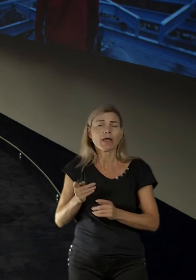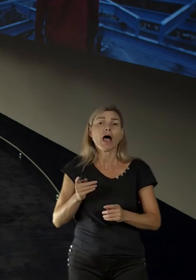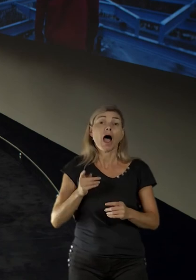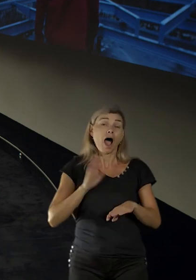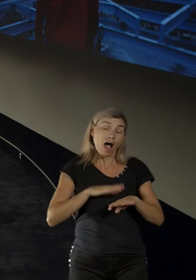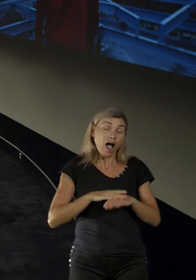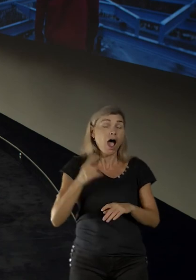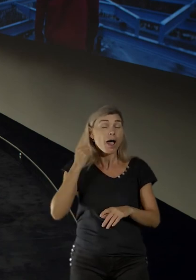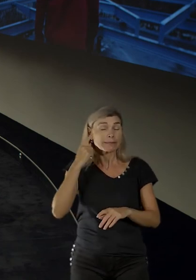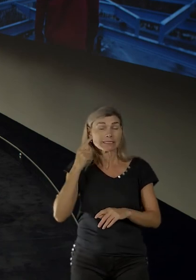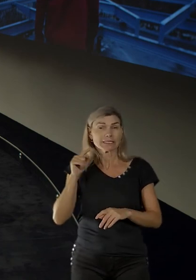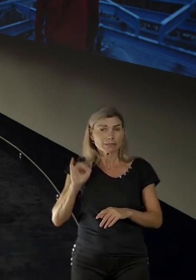a tím popisem.